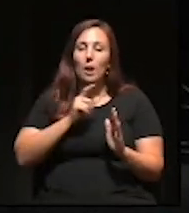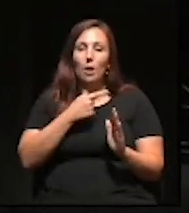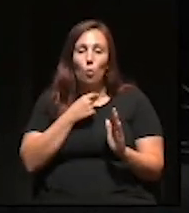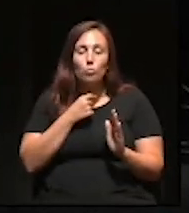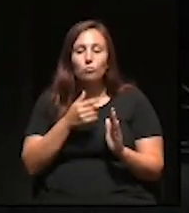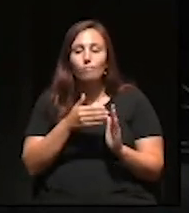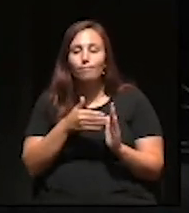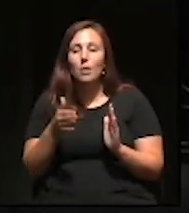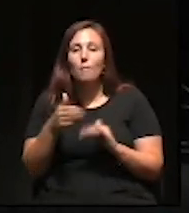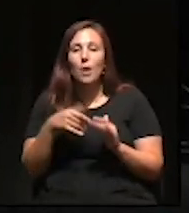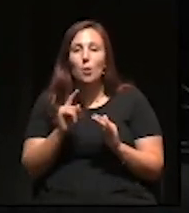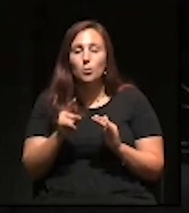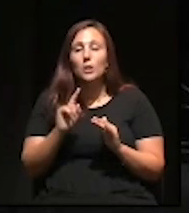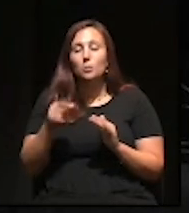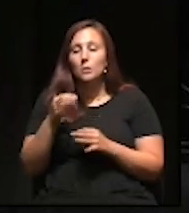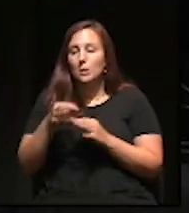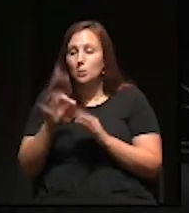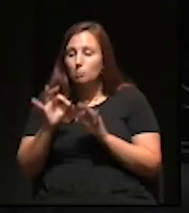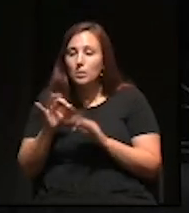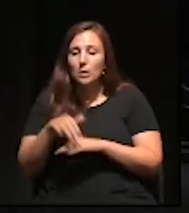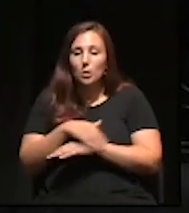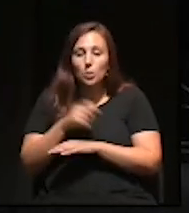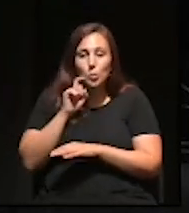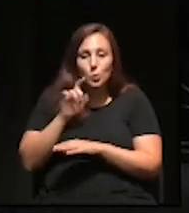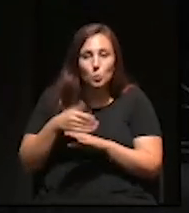ao ativo em setembro, com as suas ruas já mais seguras e mais confortáveis?